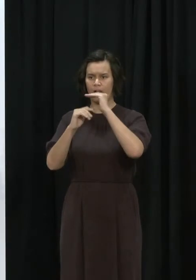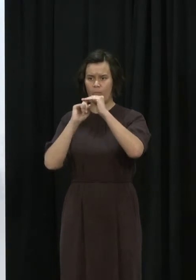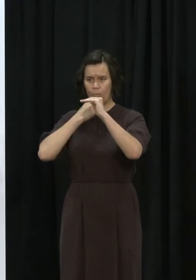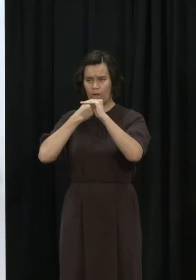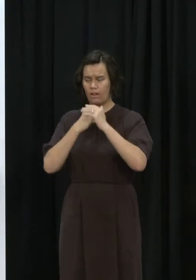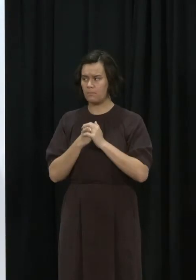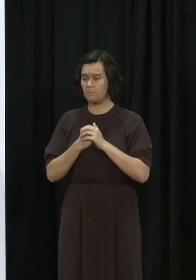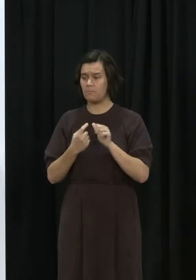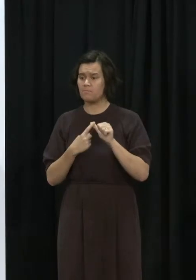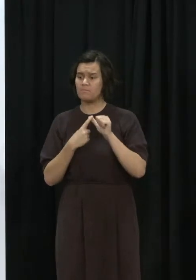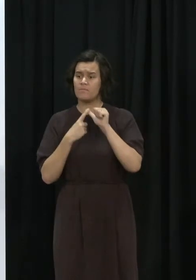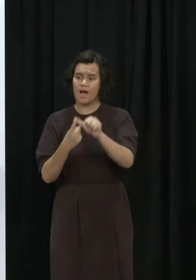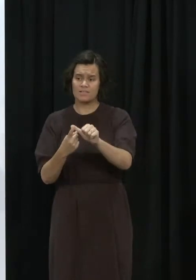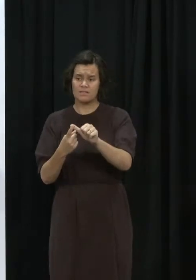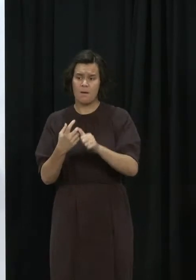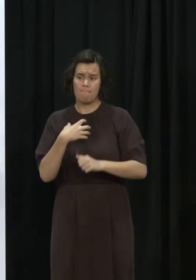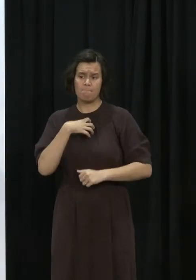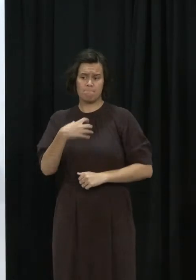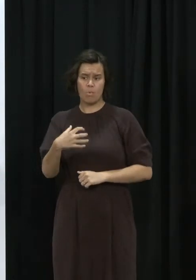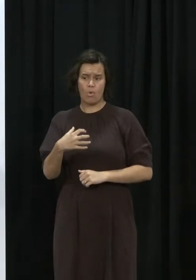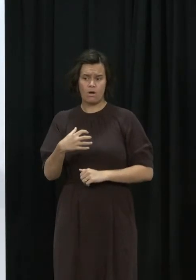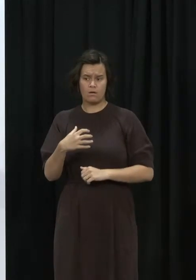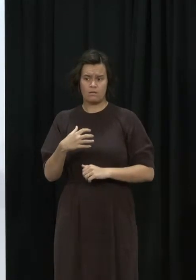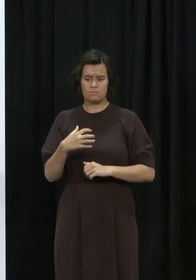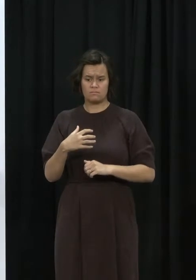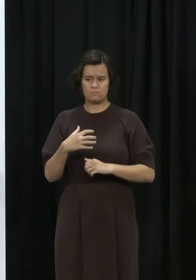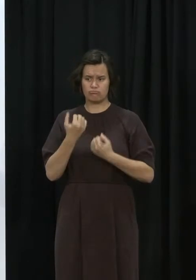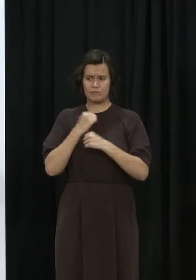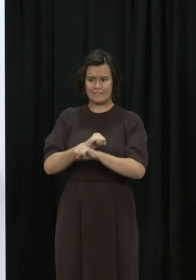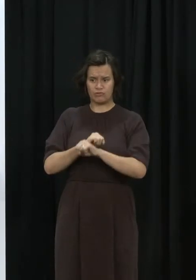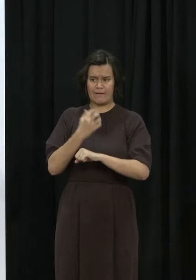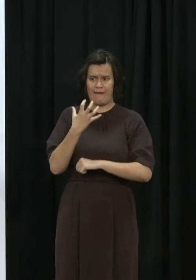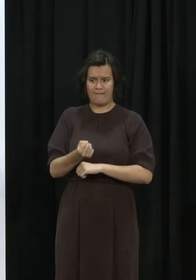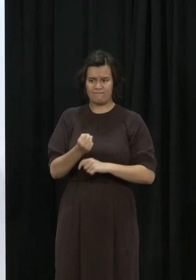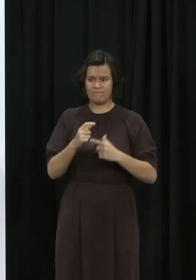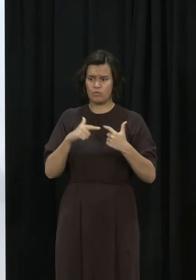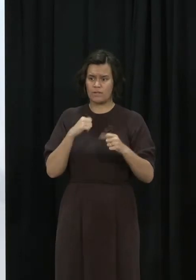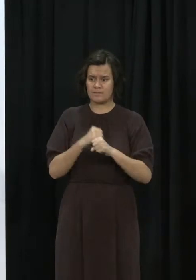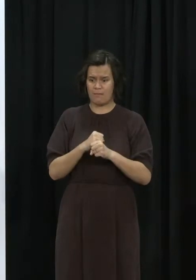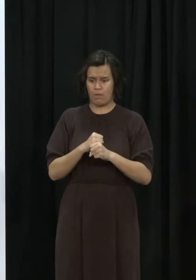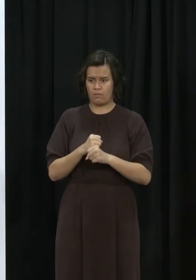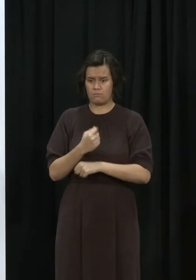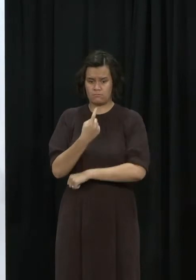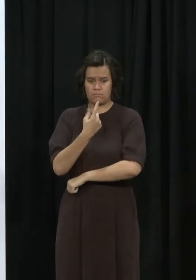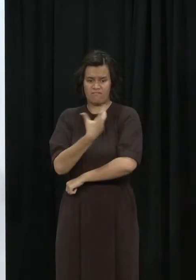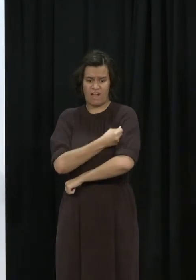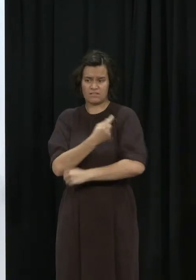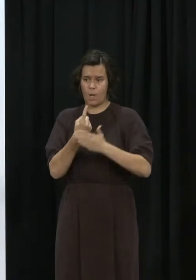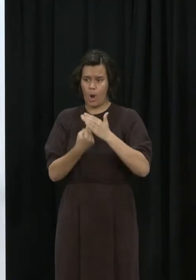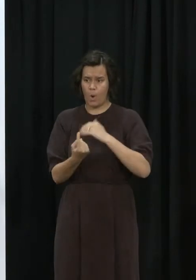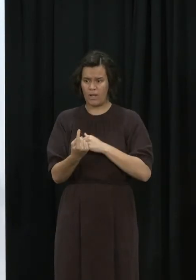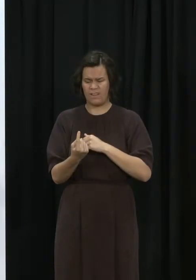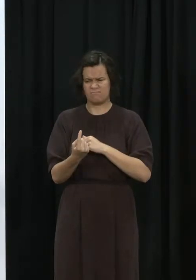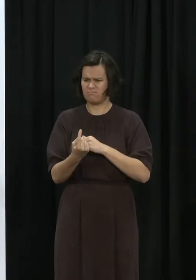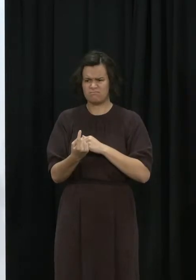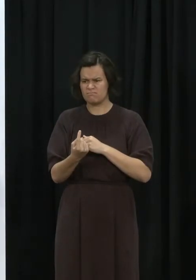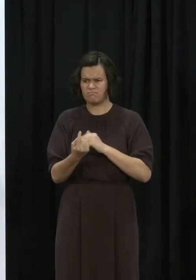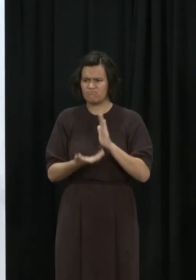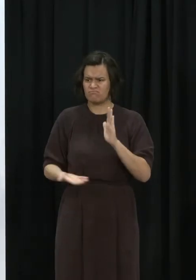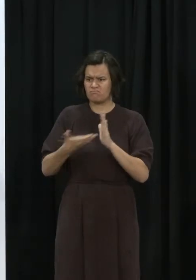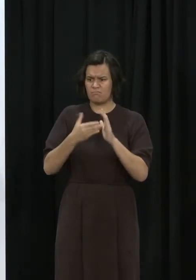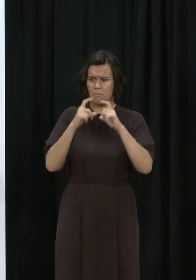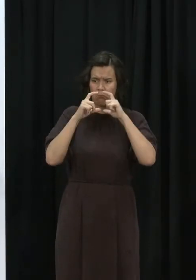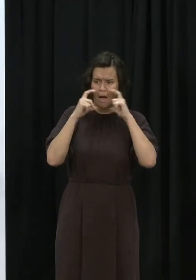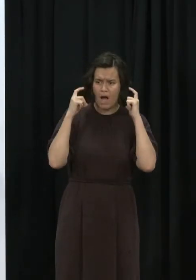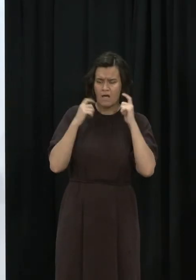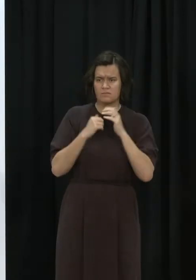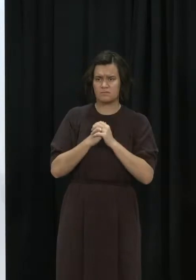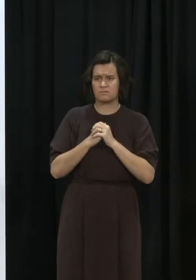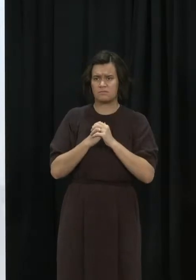hauora a te iwi kei runga ake